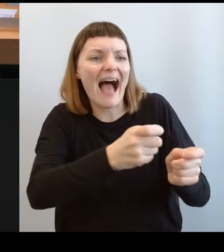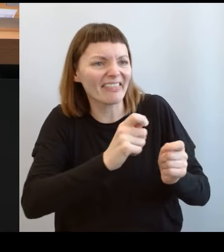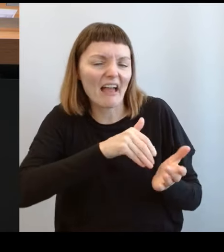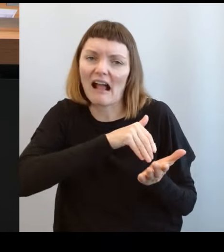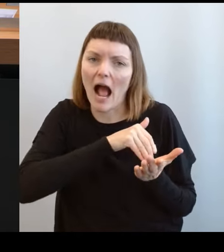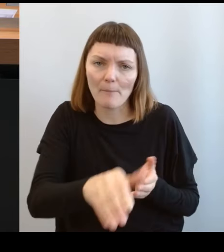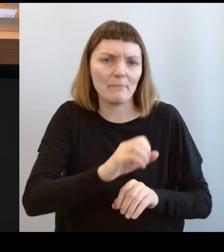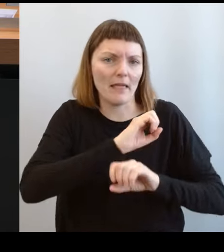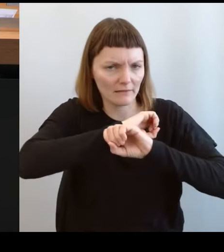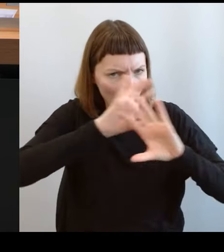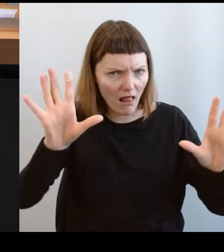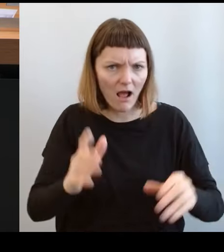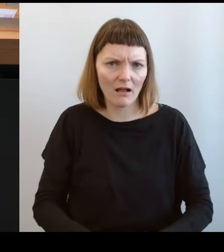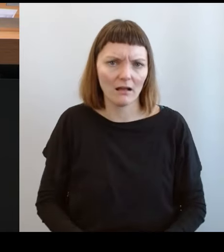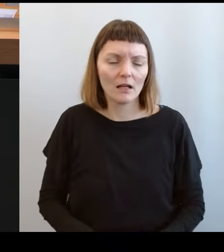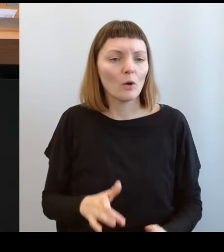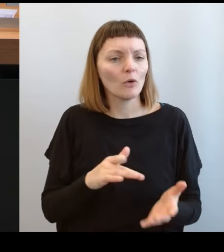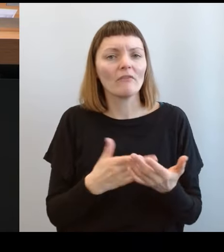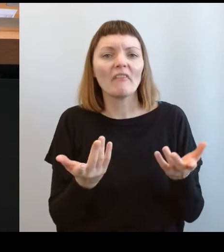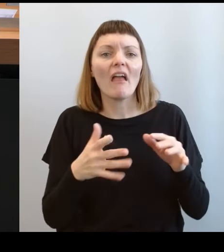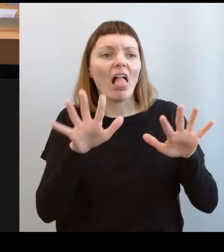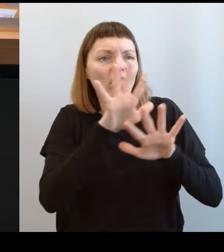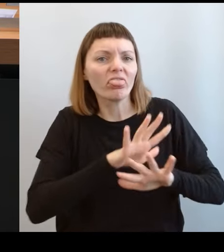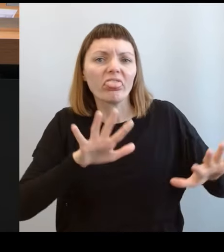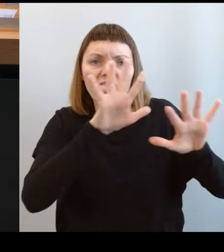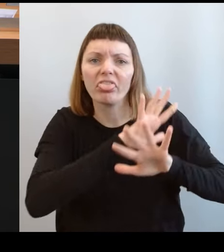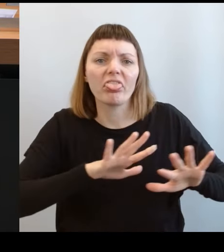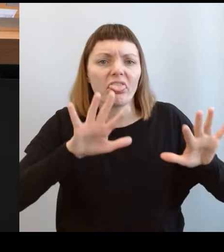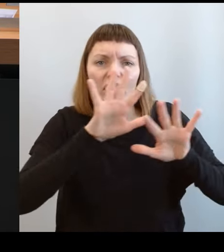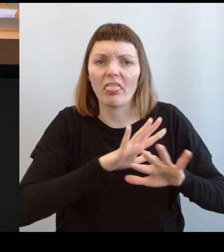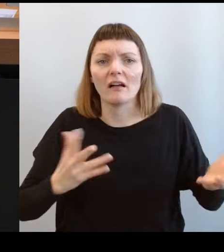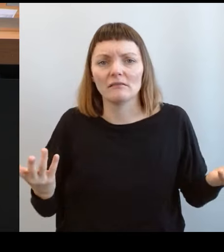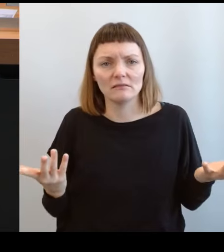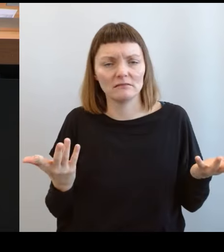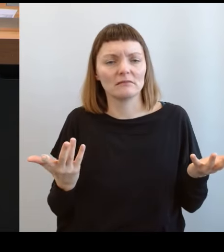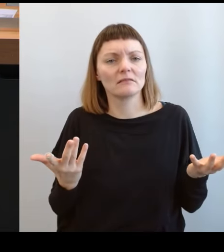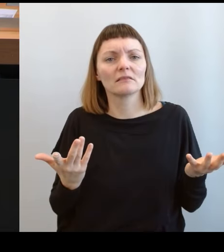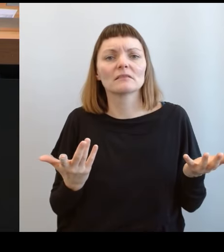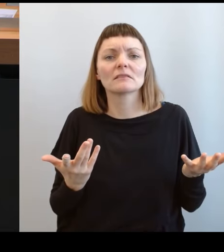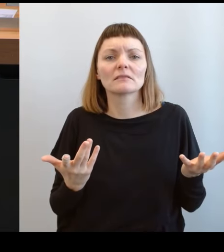wird dafür sorgen, dass noch weniger Wohnungen in Berlin gebaut werden.